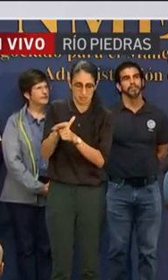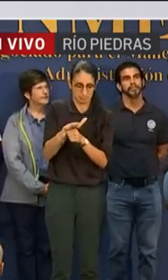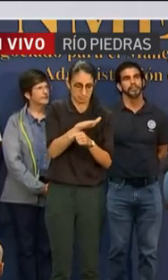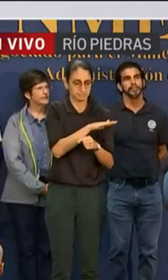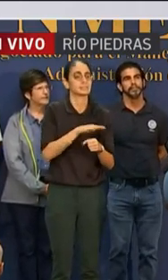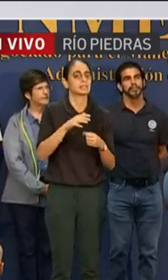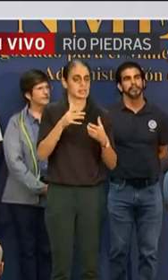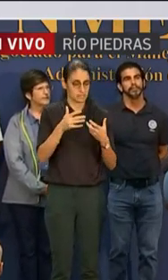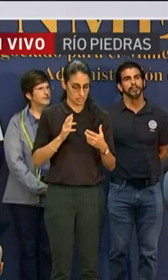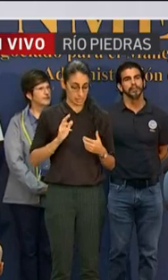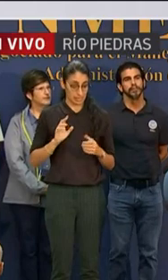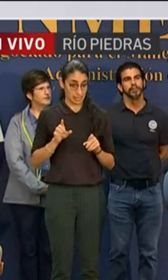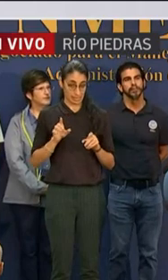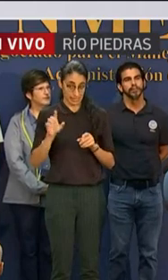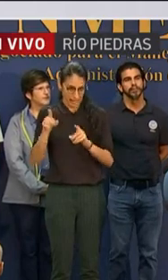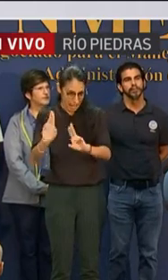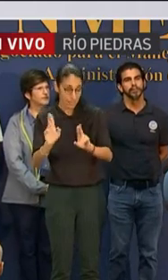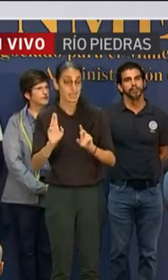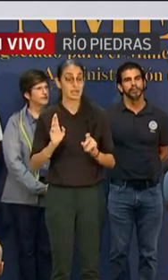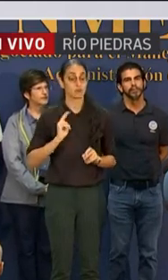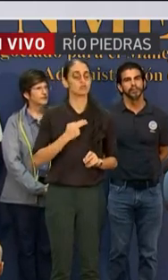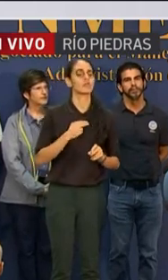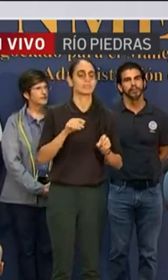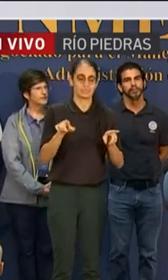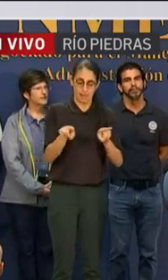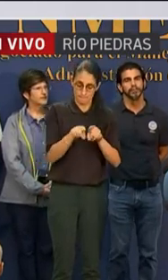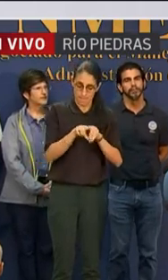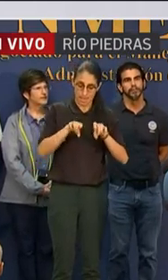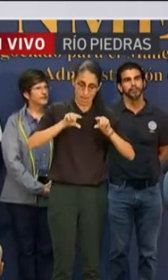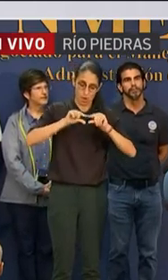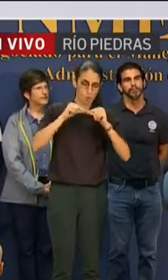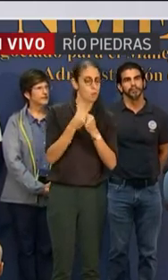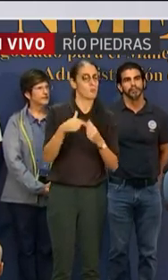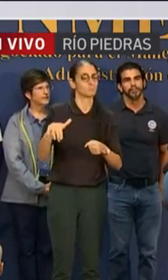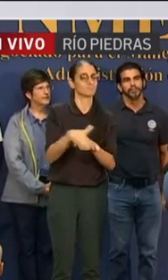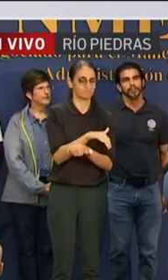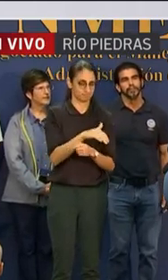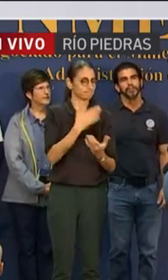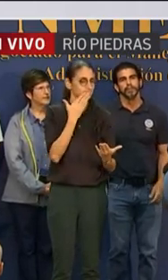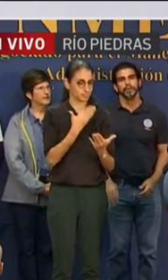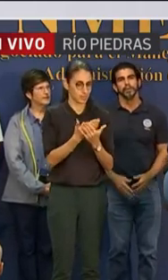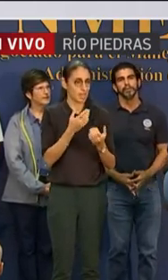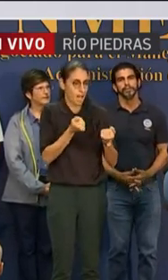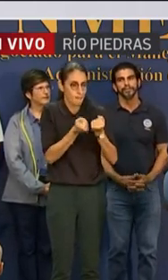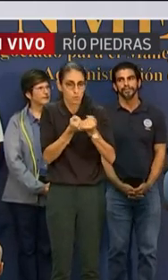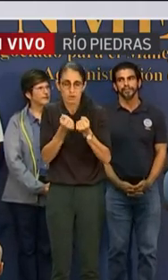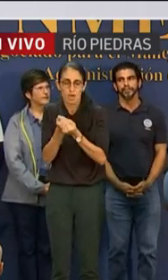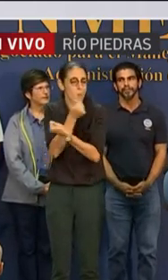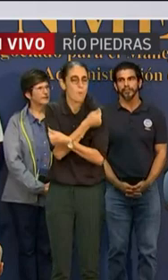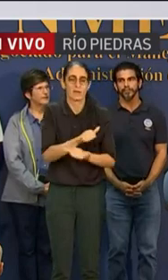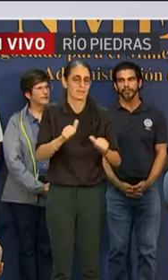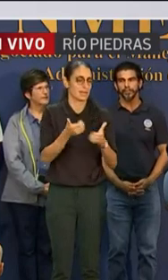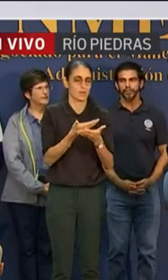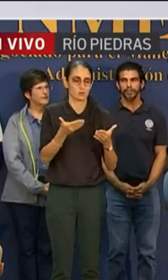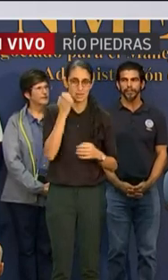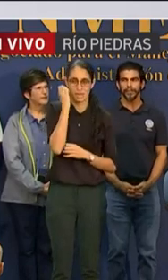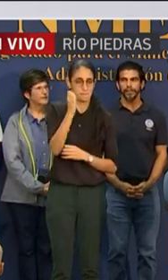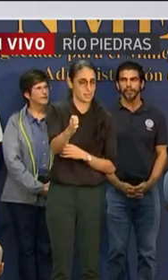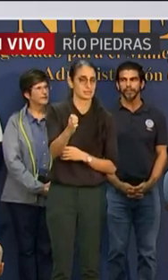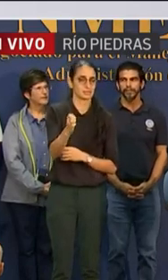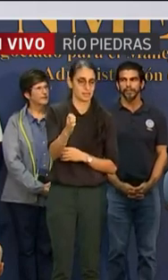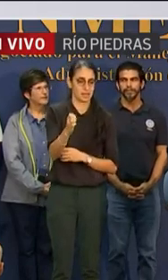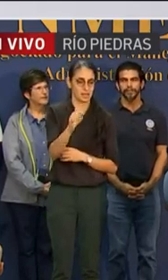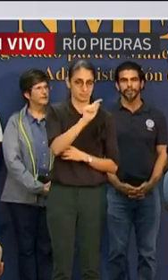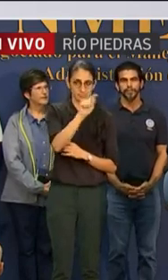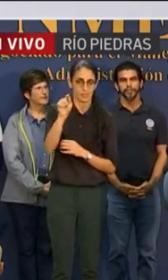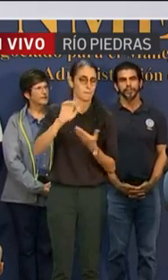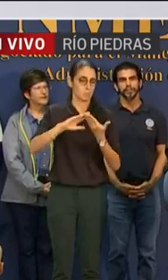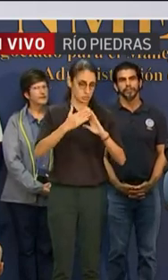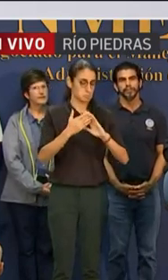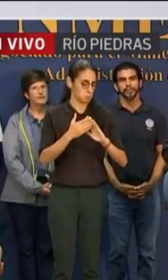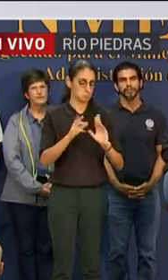HEMOS TENIDO, HAY DEFICIENCIA